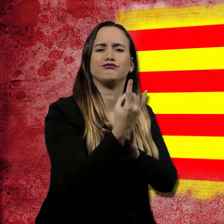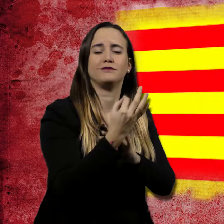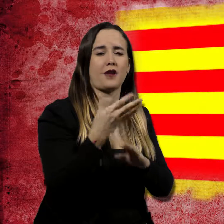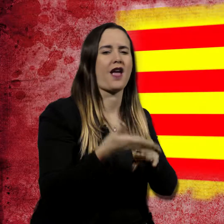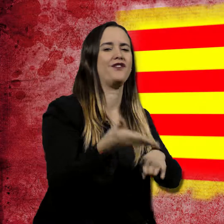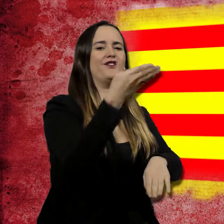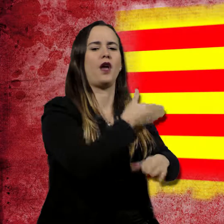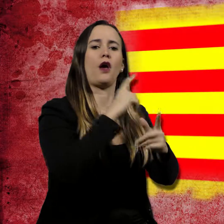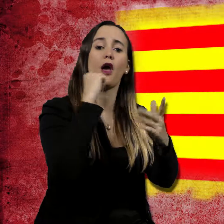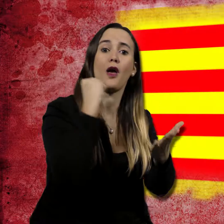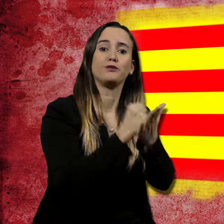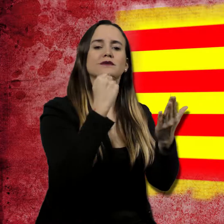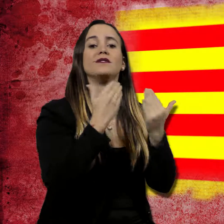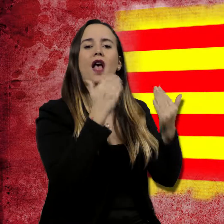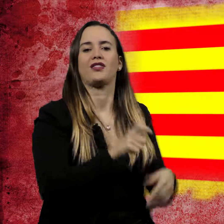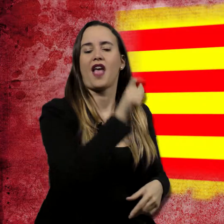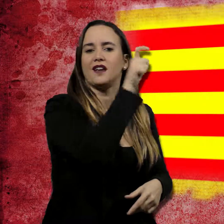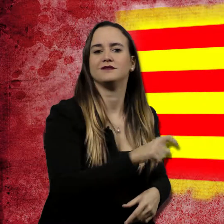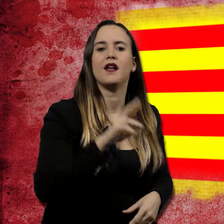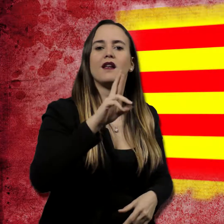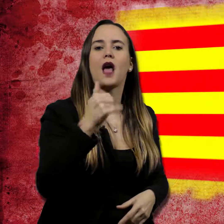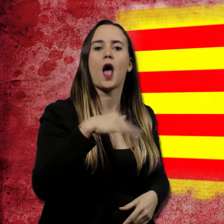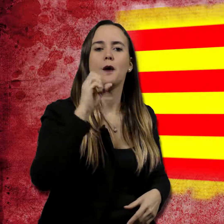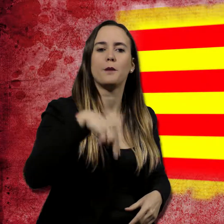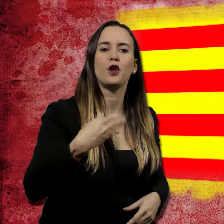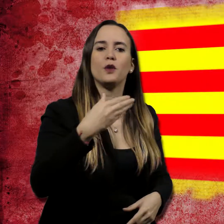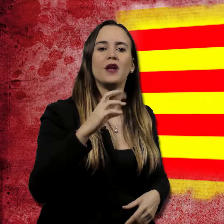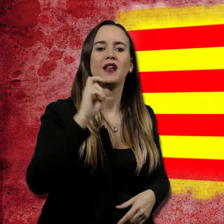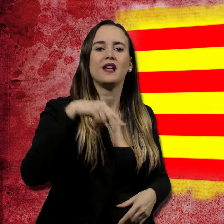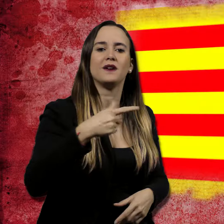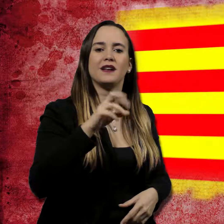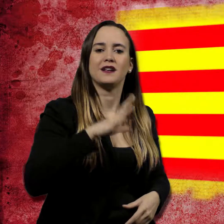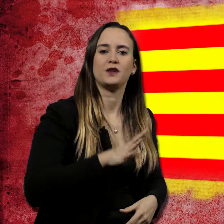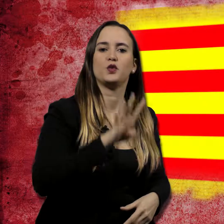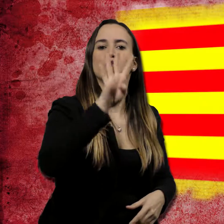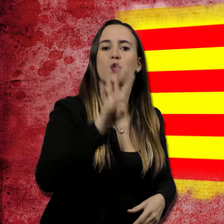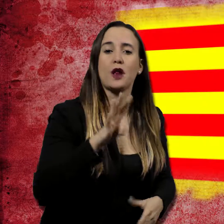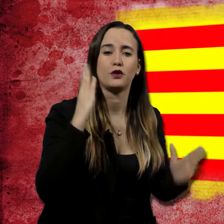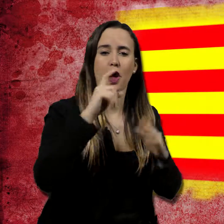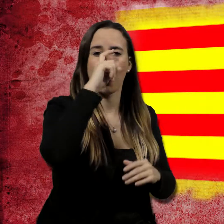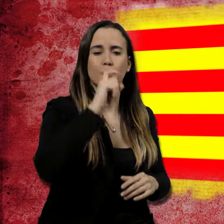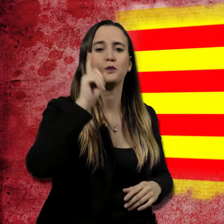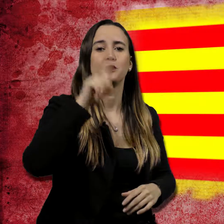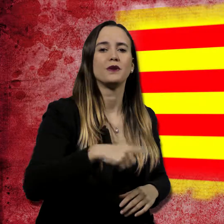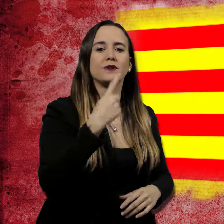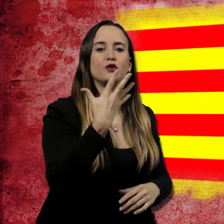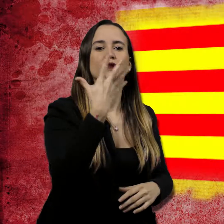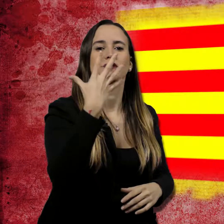apareixen ja en un segell de Ramon Berenguer IV l'any 1150,